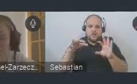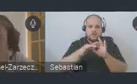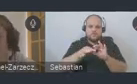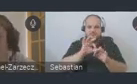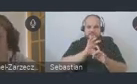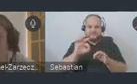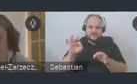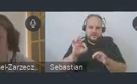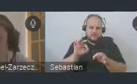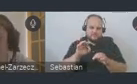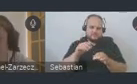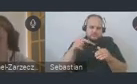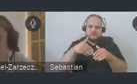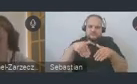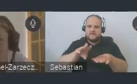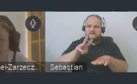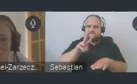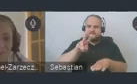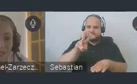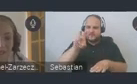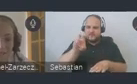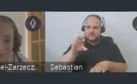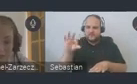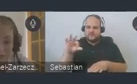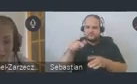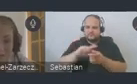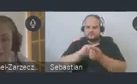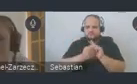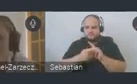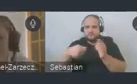gdzie można było kasety VHS przegrać sobie na pendrive.